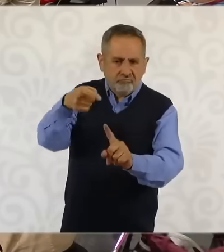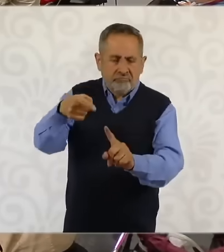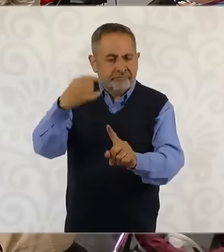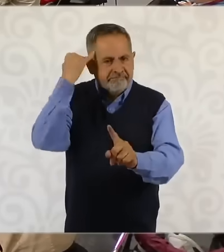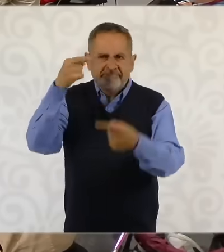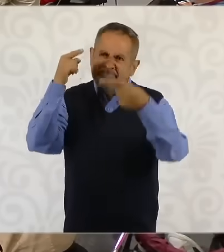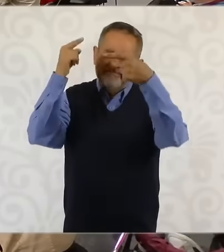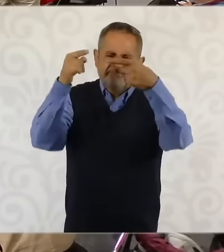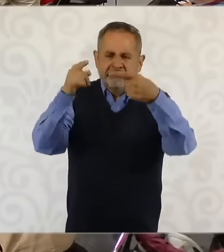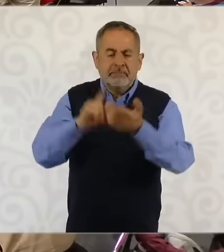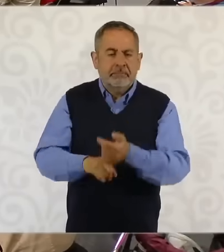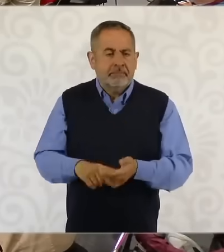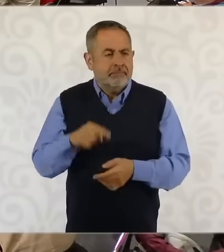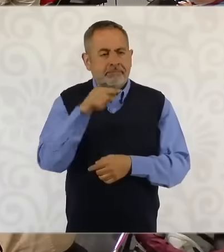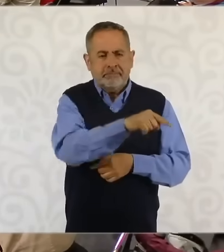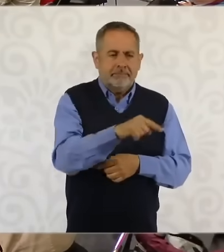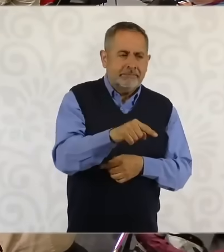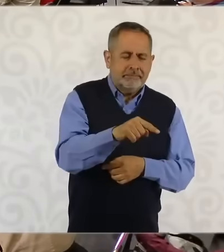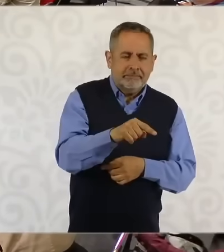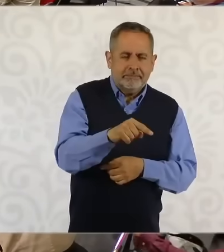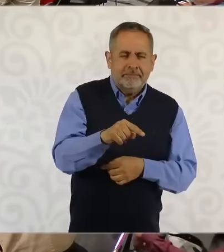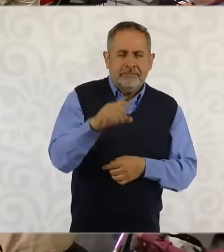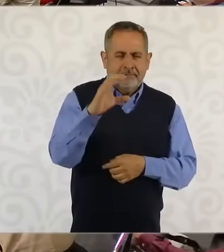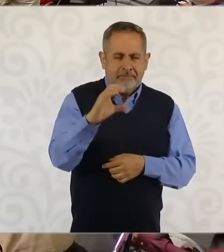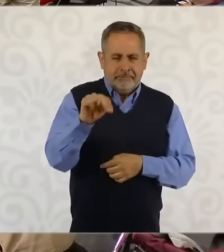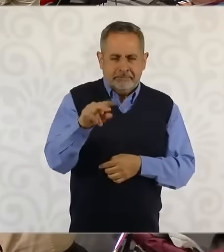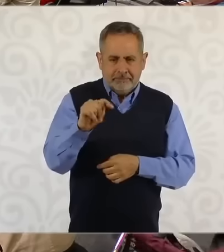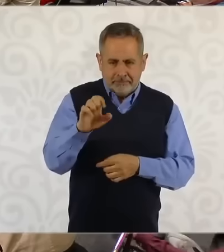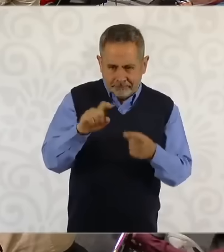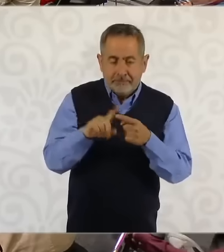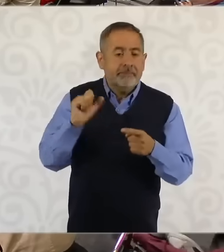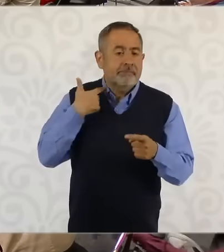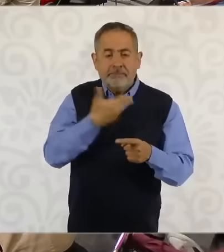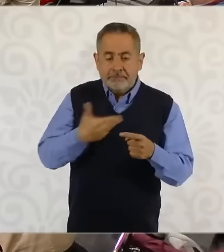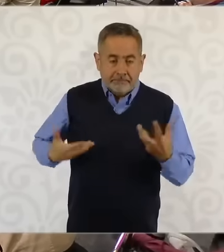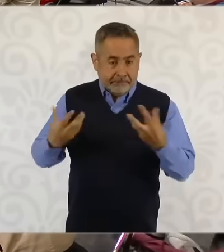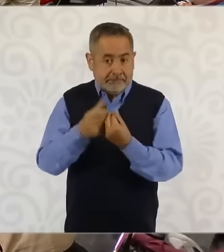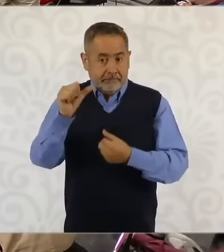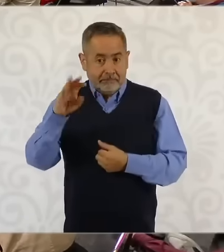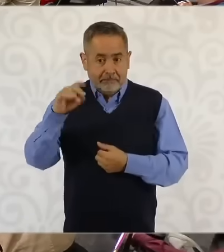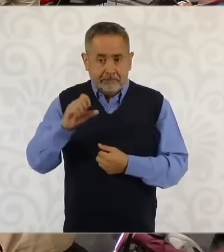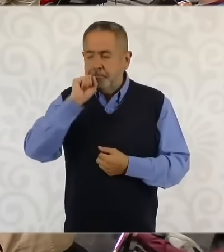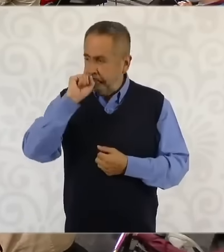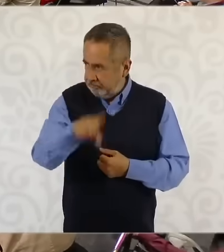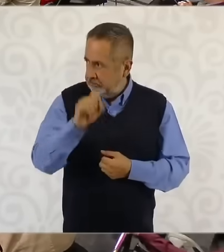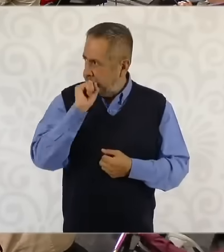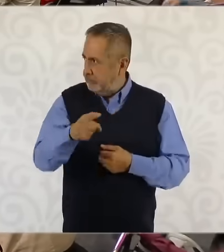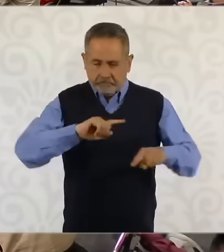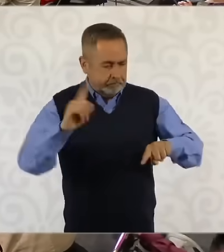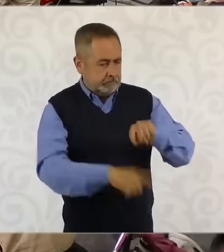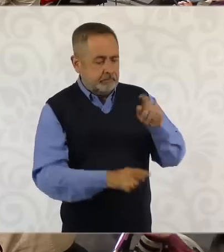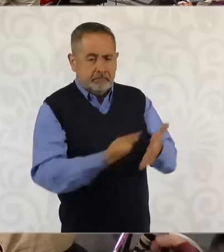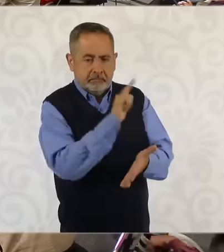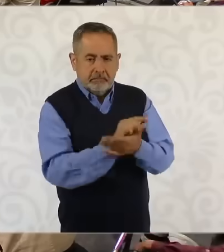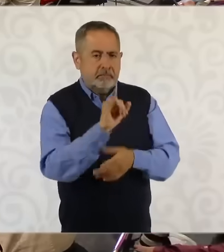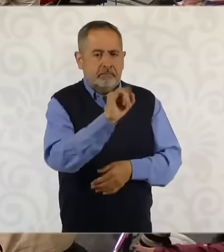de de que el acente y de que llevó el expresidente fue justamente lo mismo derogar la ley del ISE del